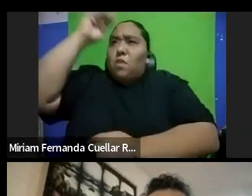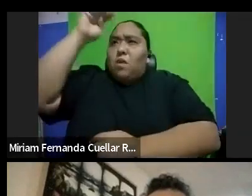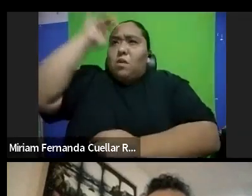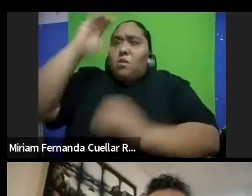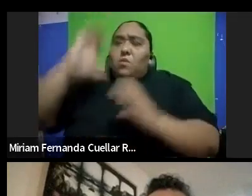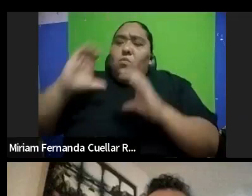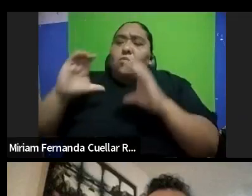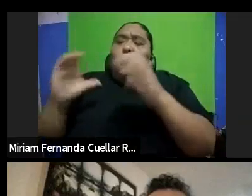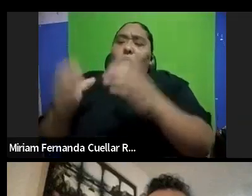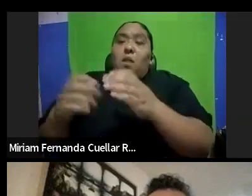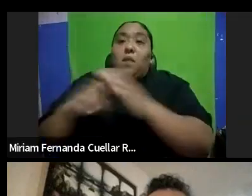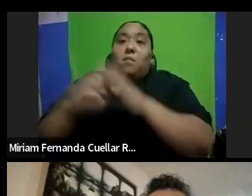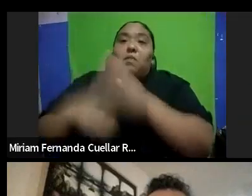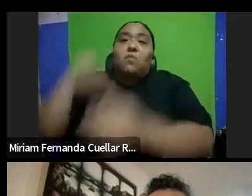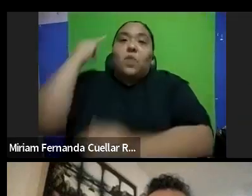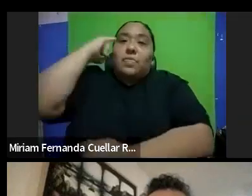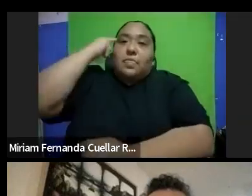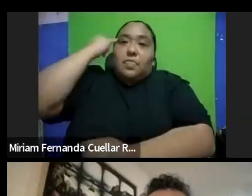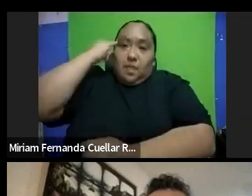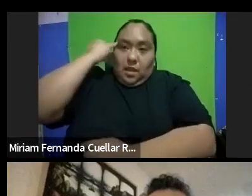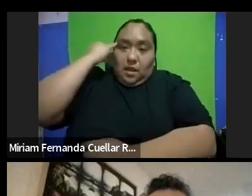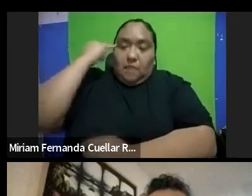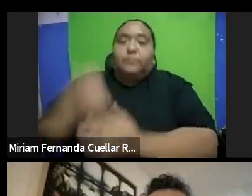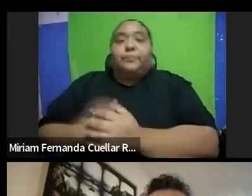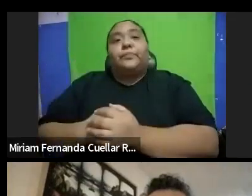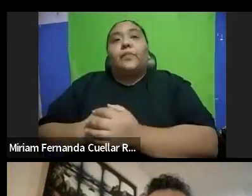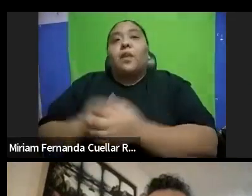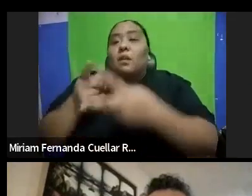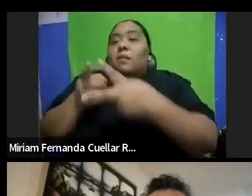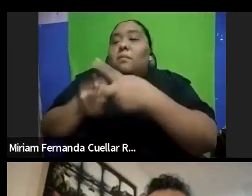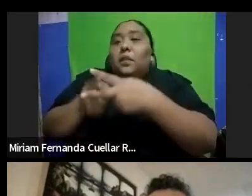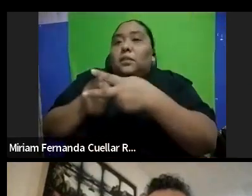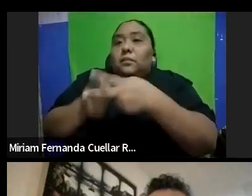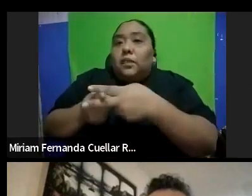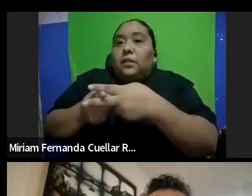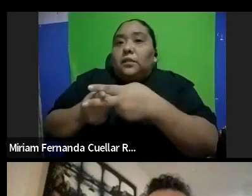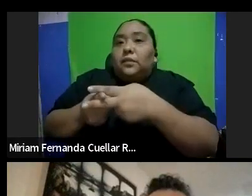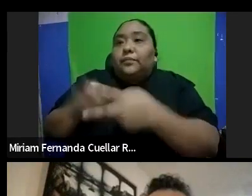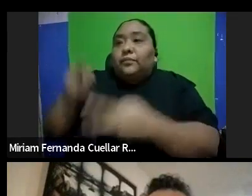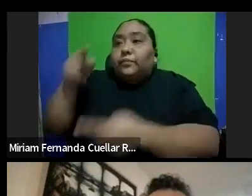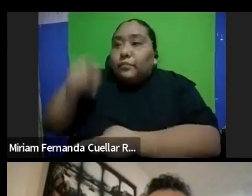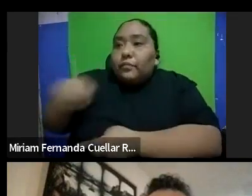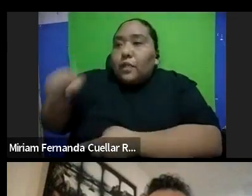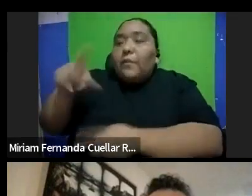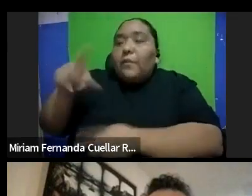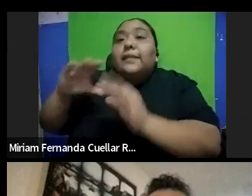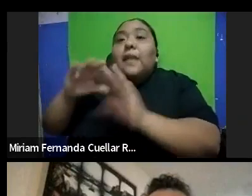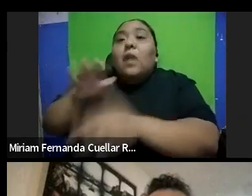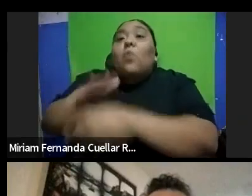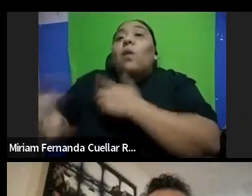si yo pienso en una comunidad este indígena qué matemáticas voy a voy a enseñar por las que les